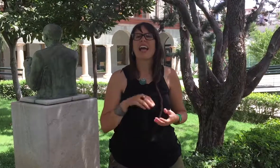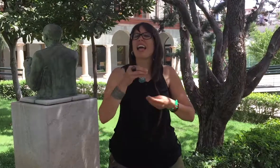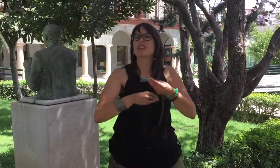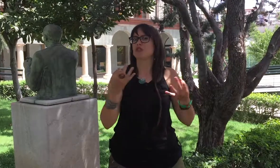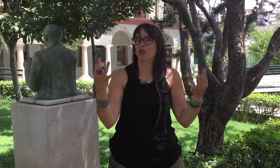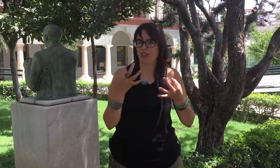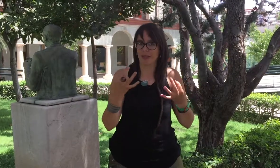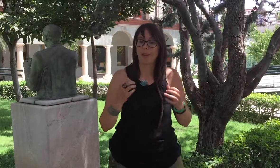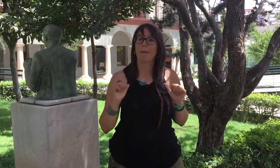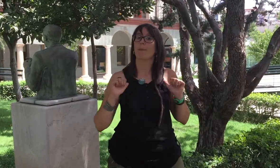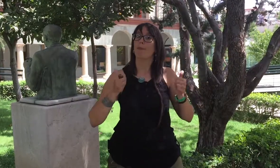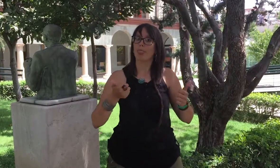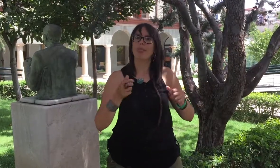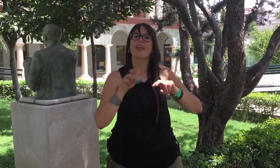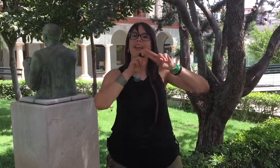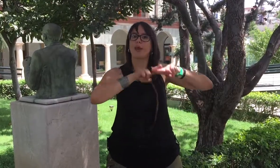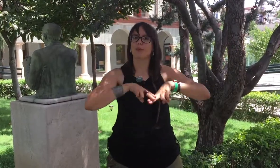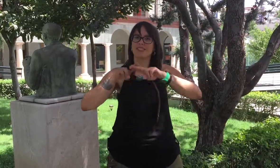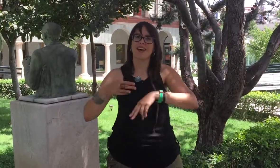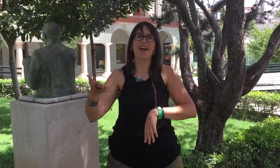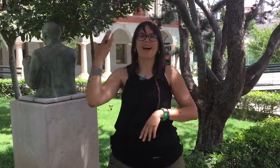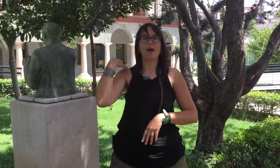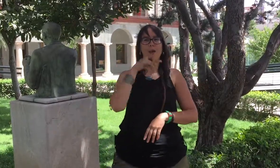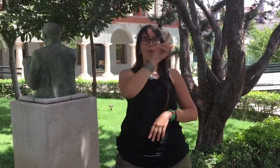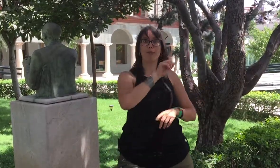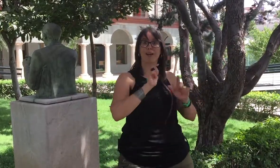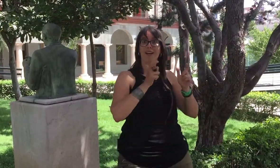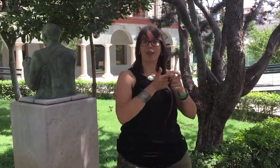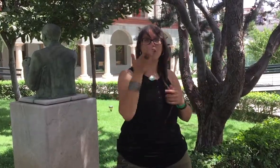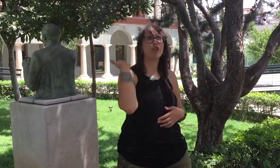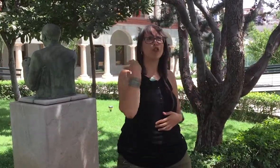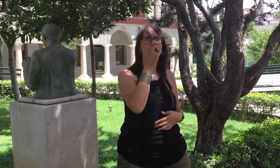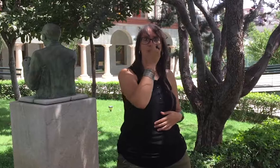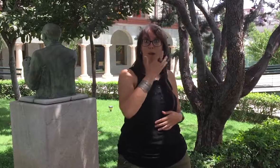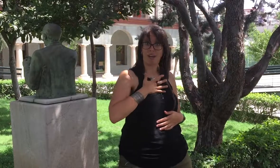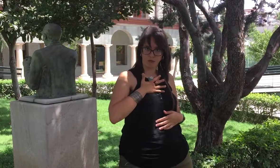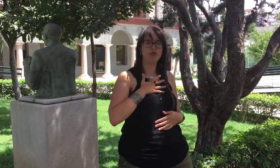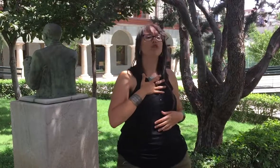¿Qué hemos hecho? Hemos empezado revisando la documentación de la primera reunión, celebrada en mayo: